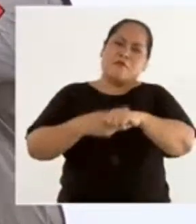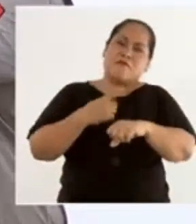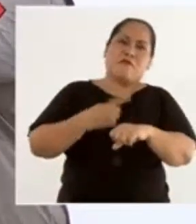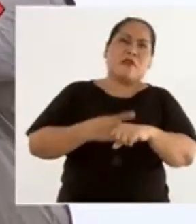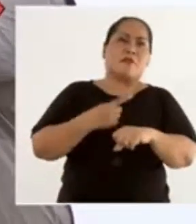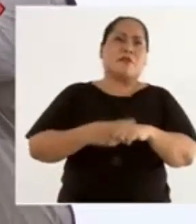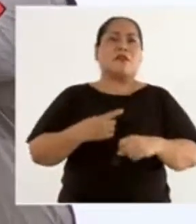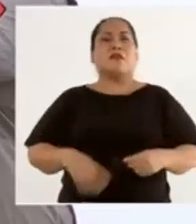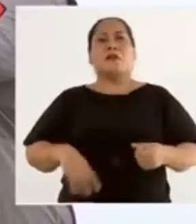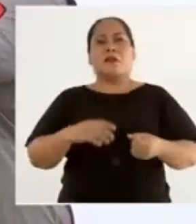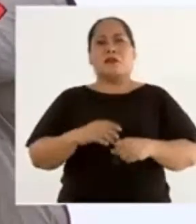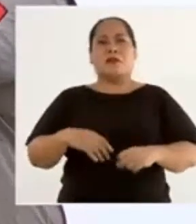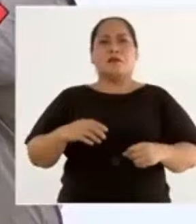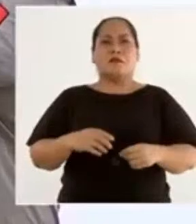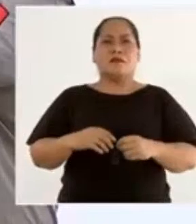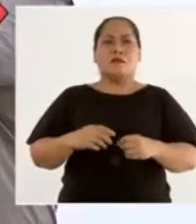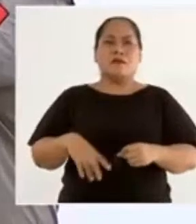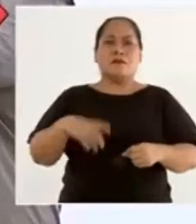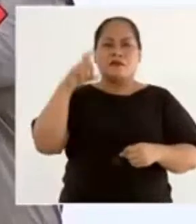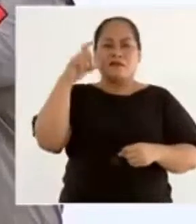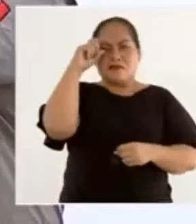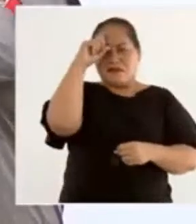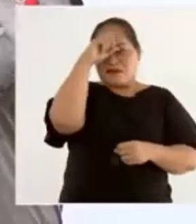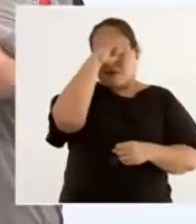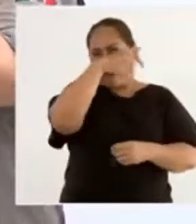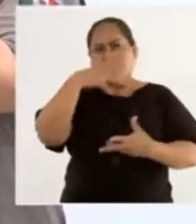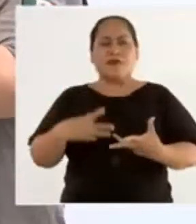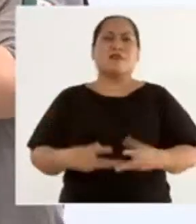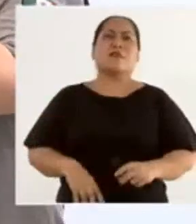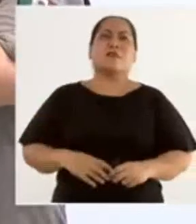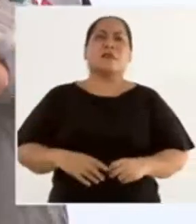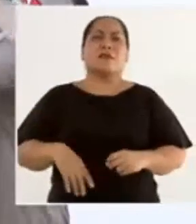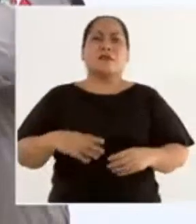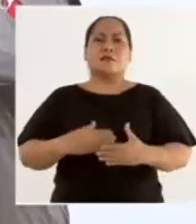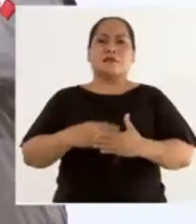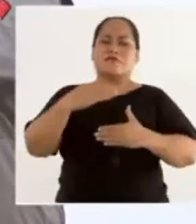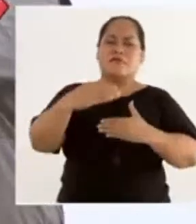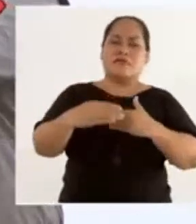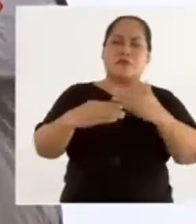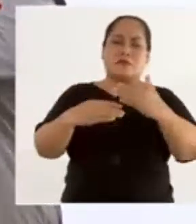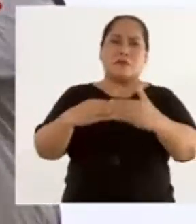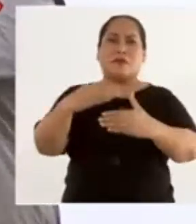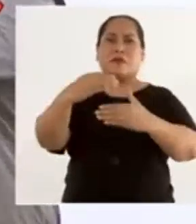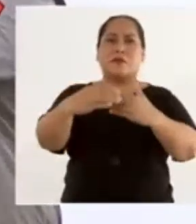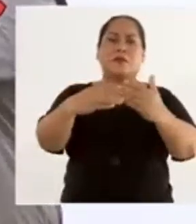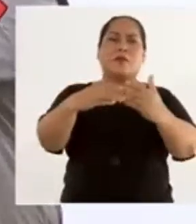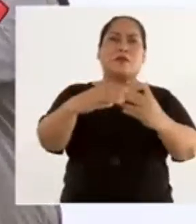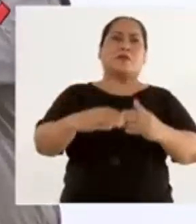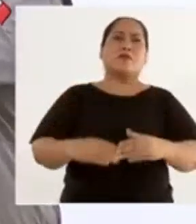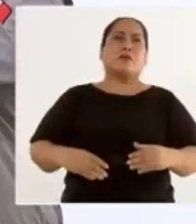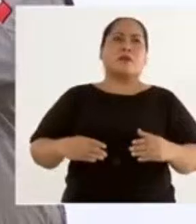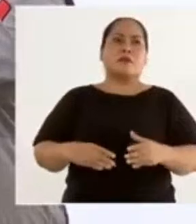operativas del INS bien Bienestar, damos un paso más en la consolidación de nuestra institución.